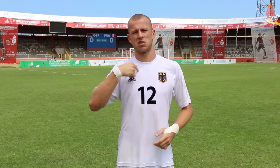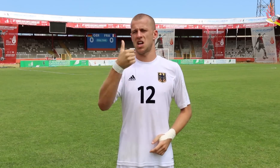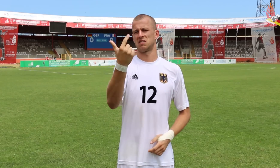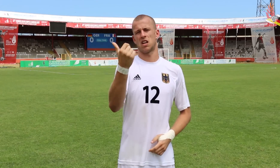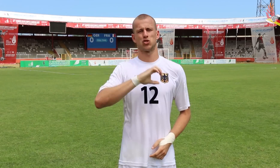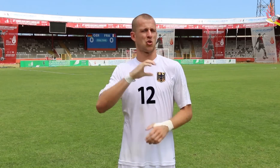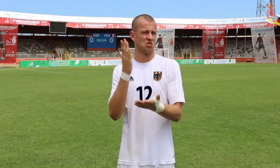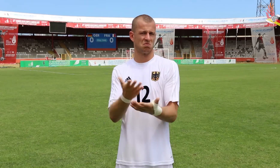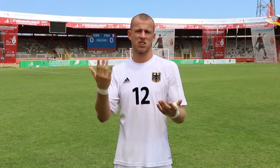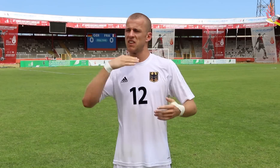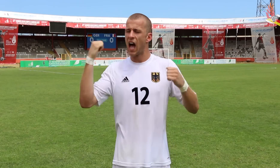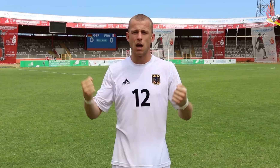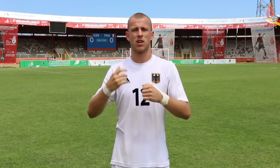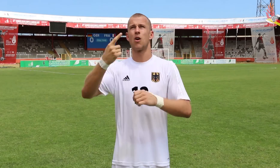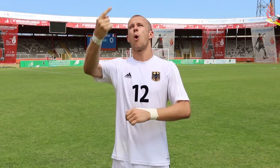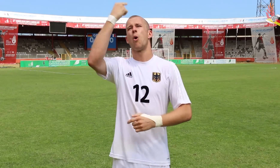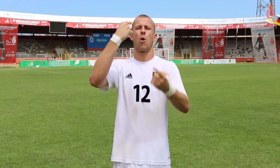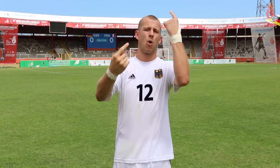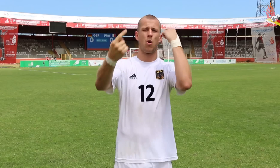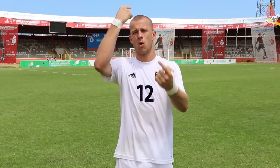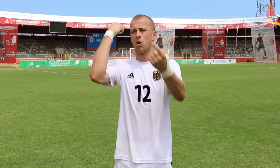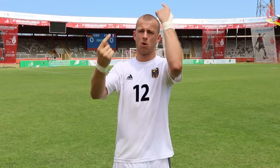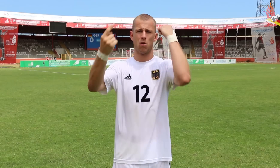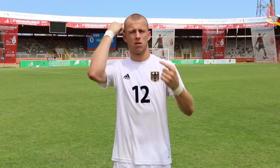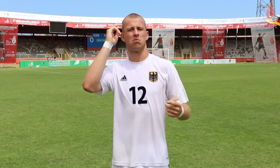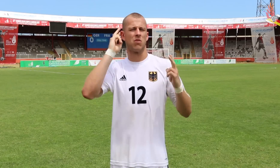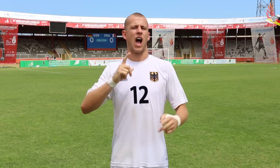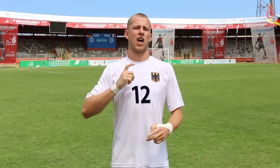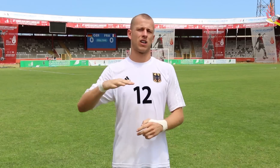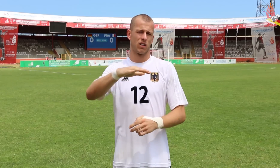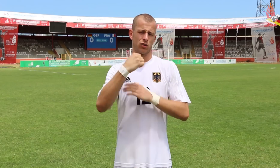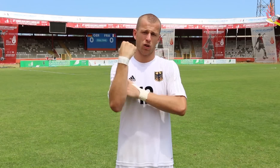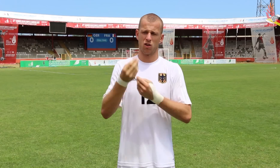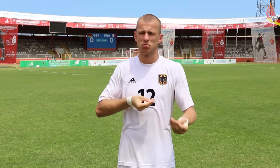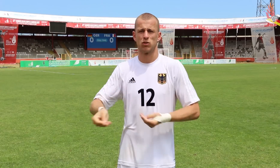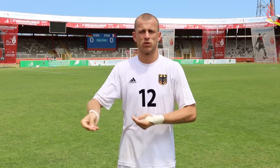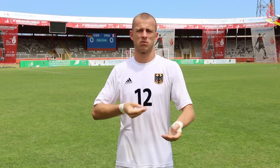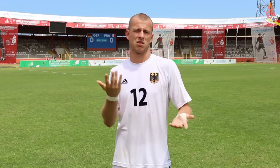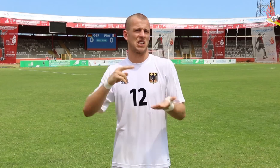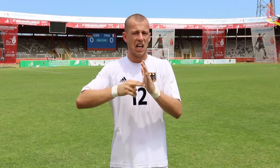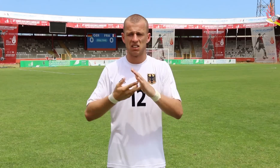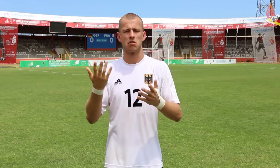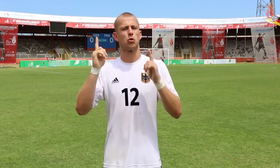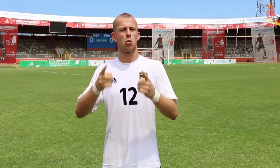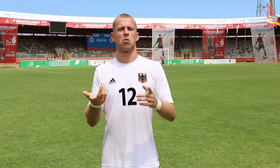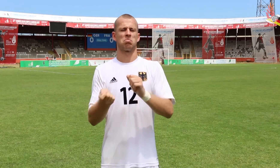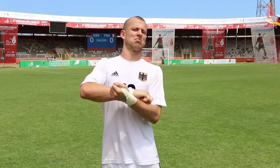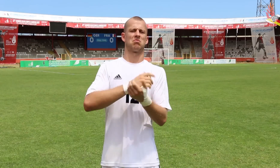Ich glaube, wir hatten nur ein oder zwei Torchancen, die wir uns mühselig erkämpft haben. Außerdem haben wir sehr viele hohe Bälle gespielt, obwohl unsere eigentliche Stärke,